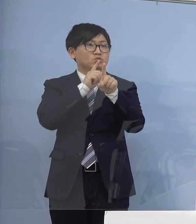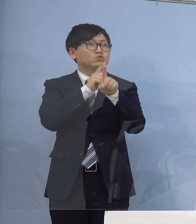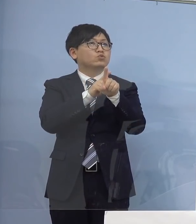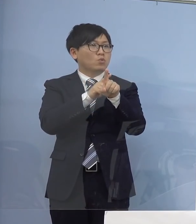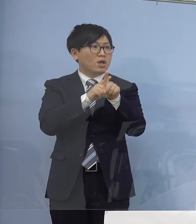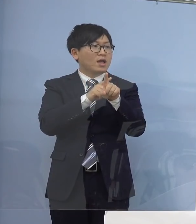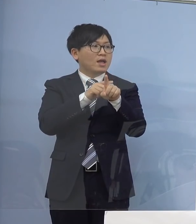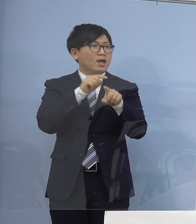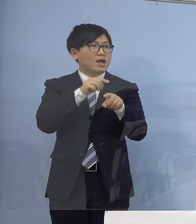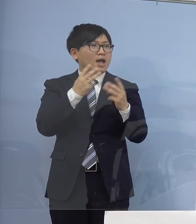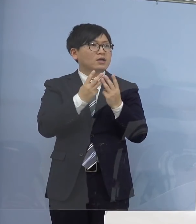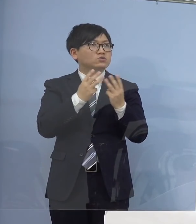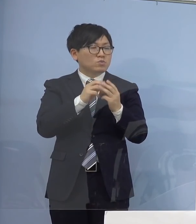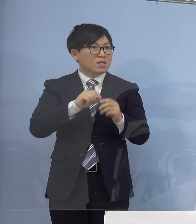（知事） これは非常に高いです